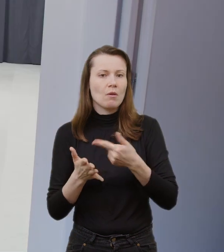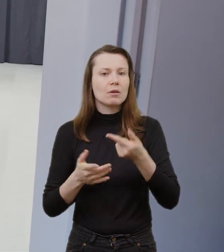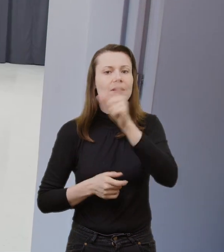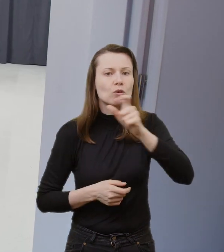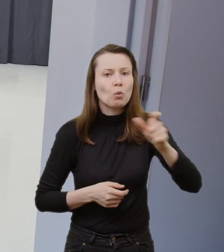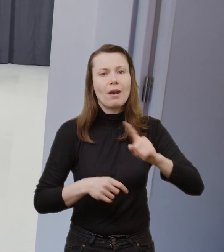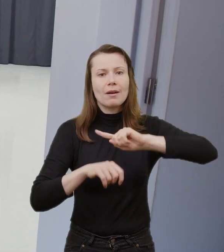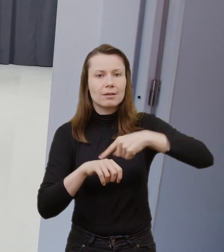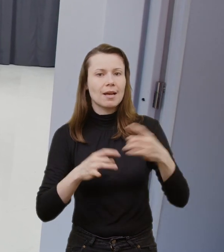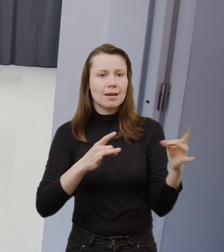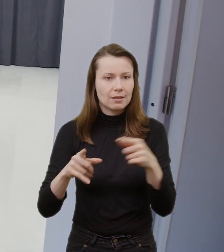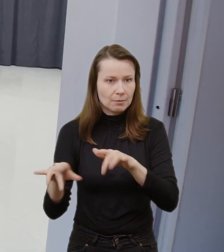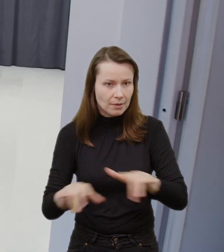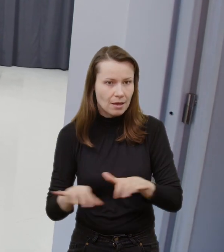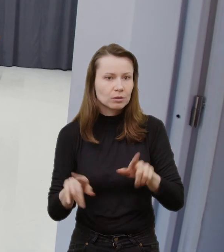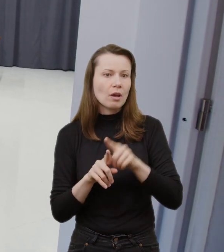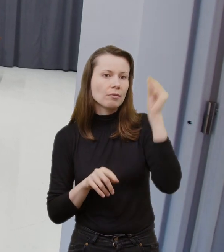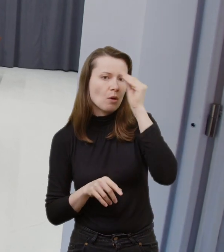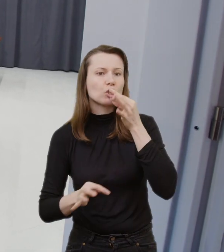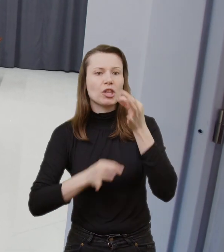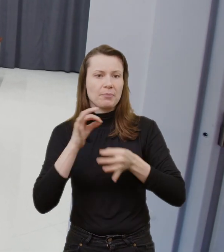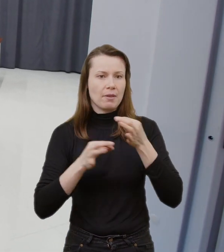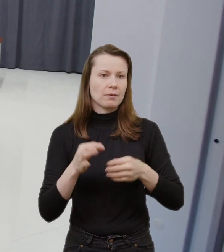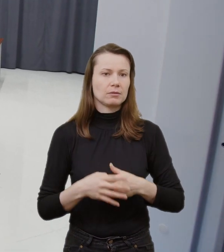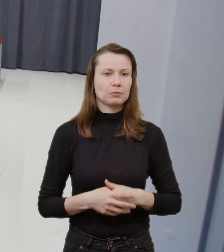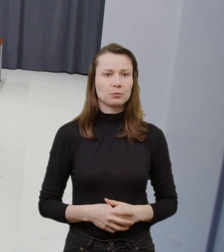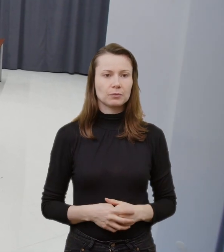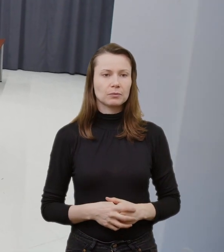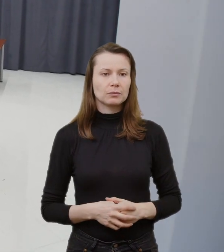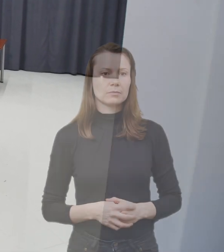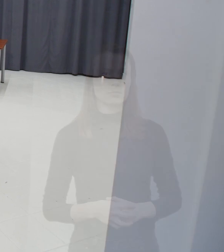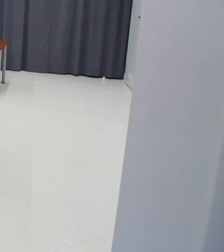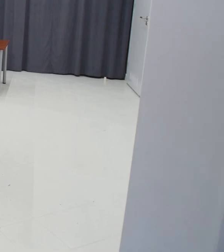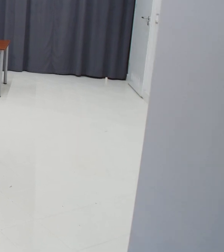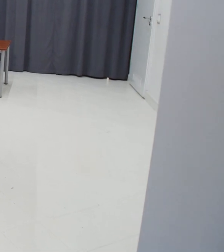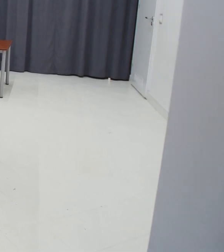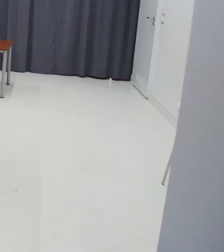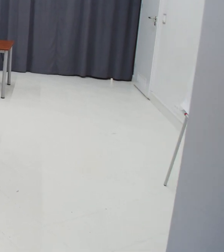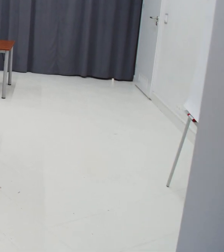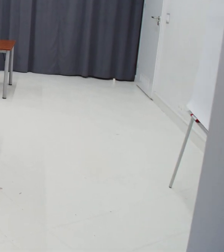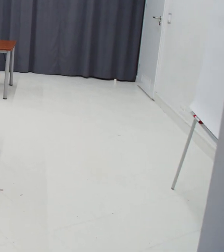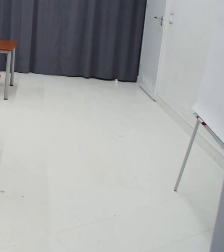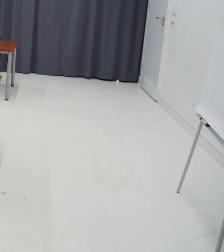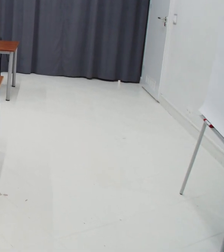Lektor AD: Sala medialab. Przestronne pomieszczenie z trzema stolikami na środku. Ściana, po lewej od wejścia, jest wyłożona korkiem.